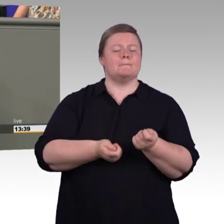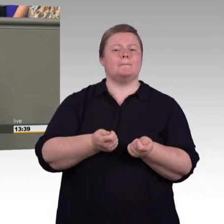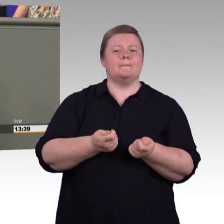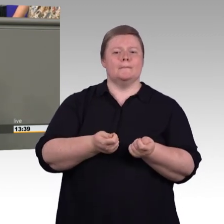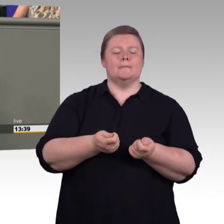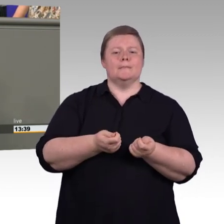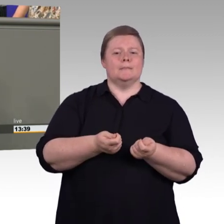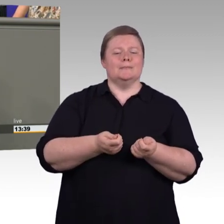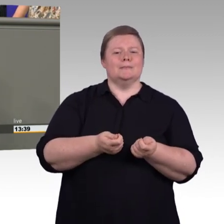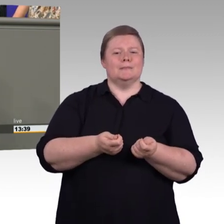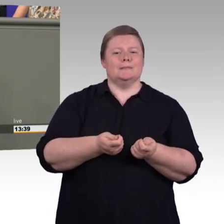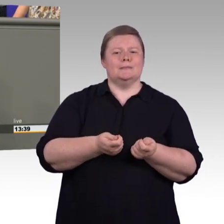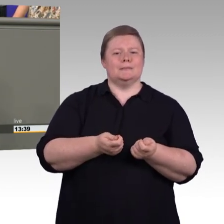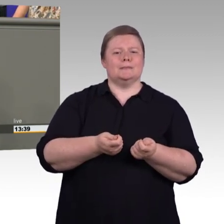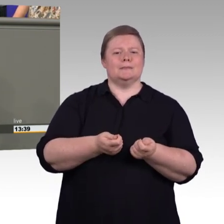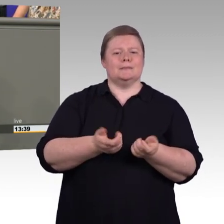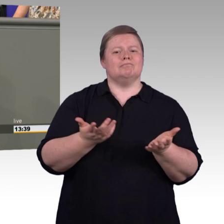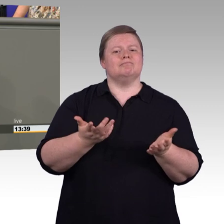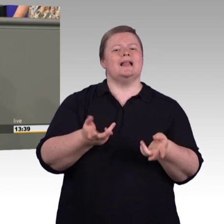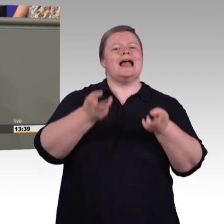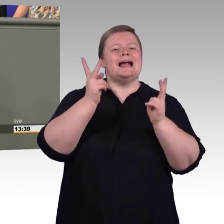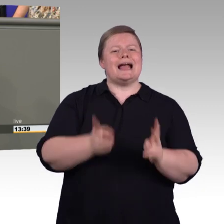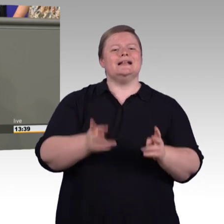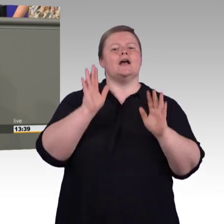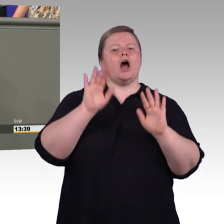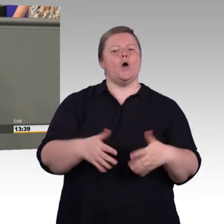des Bundesverfassungsgerichts, das ganz klar gesagt hat,